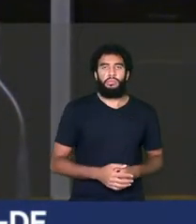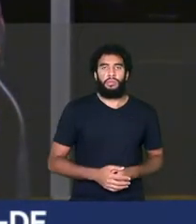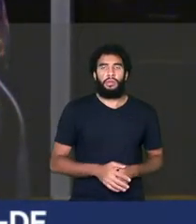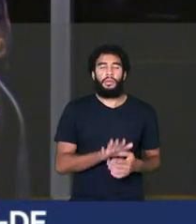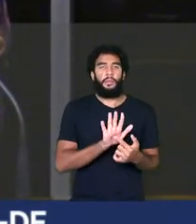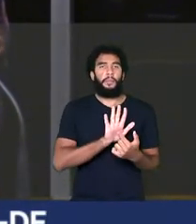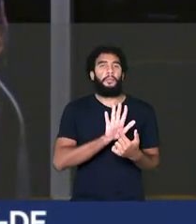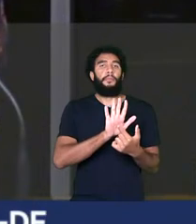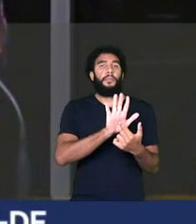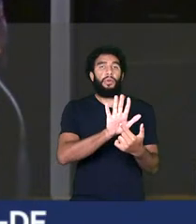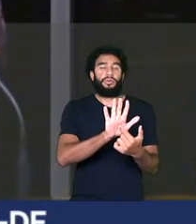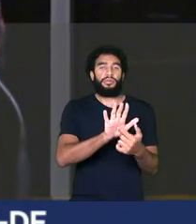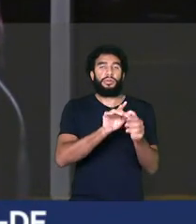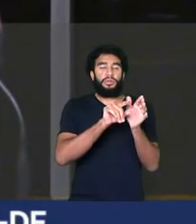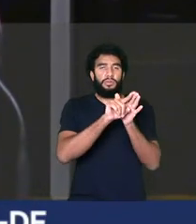TENHA UMA... ALIÁS, AS PESQUISAS INDICAM QUE ONDE SE